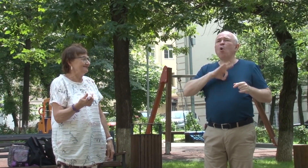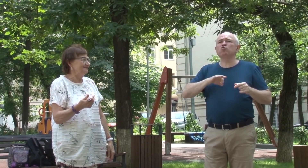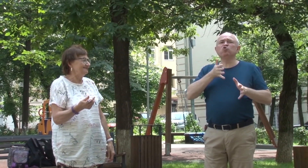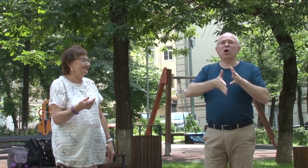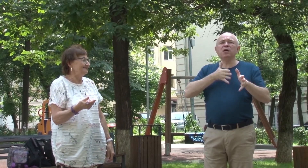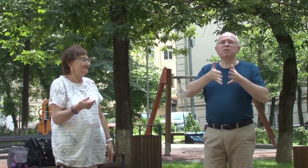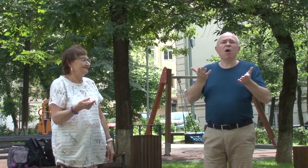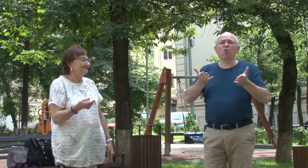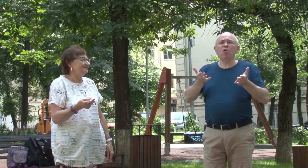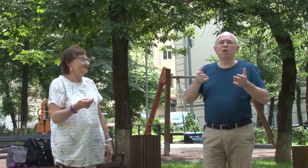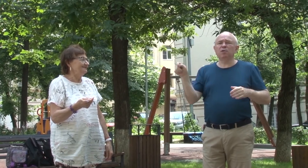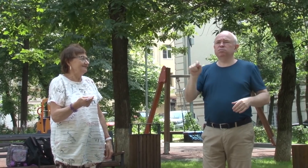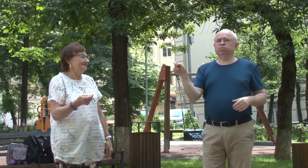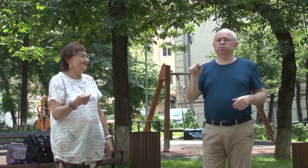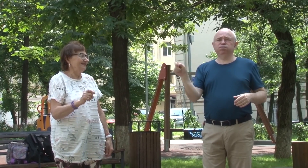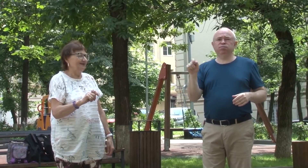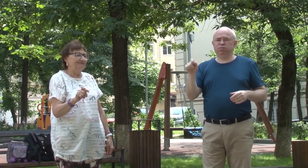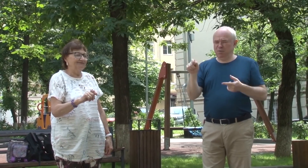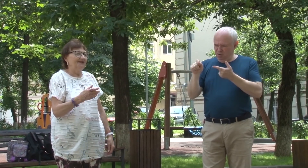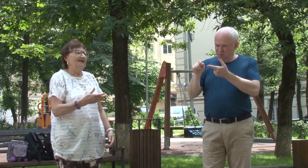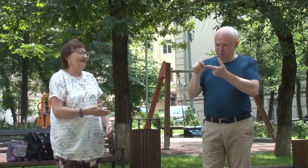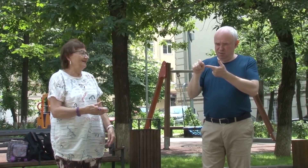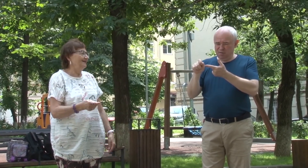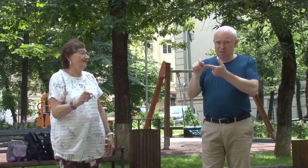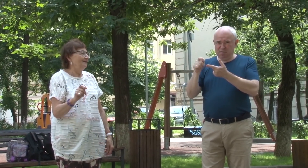Сейчас же пользуются другим жестом.